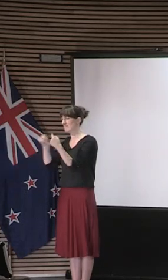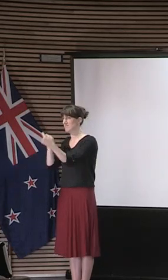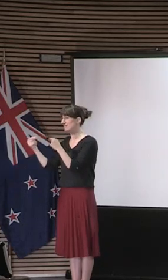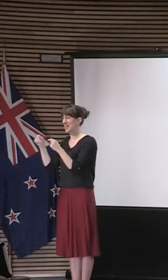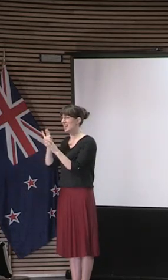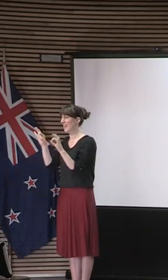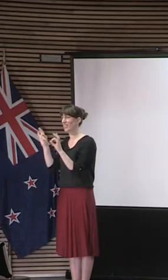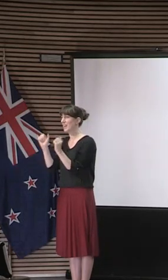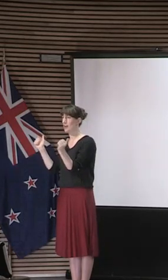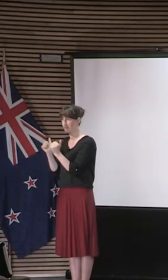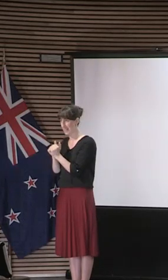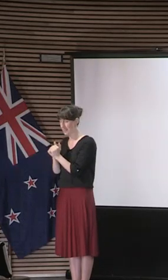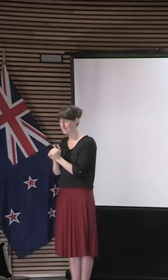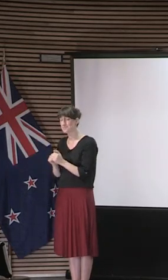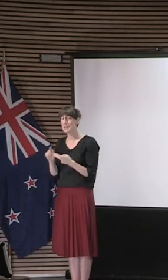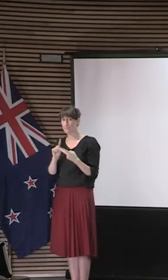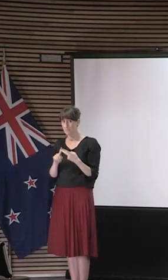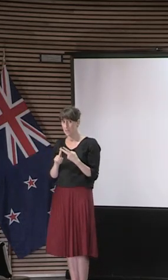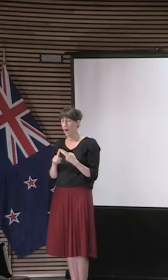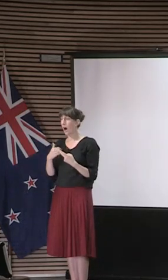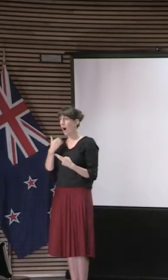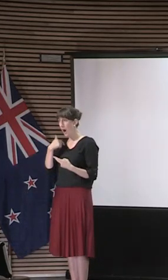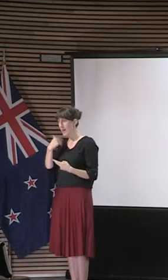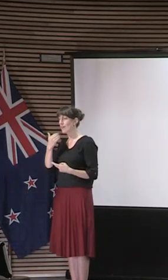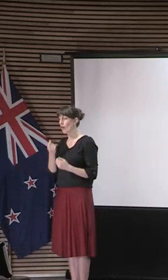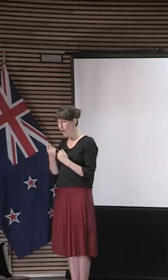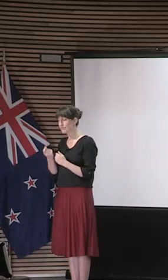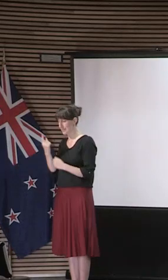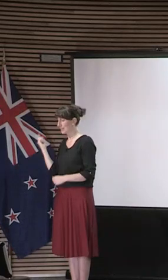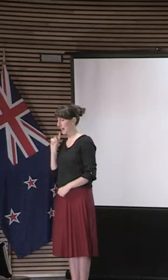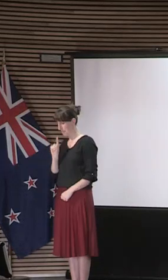Karari he raru na maatau e whakatika. Ko te kore e tutuki i